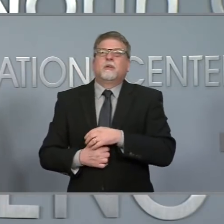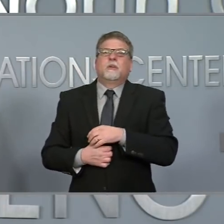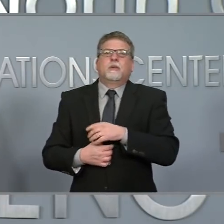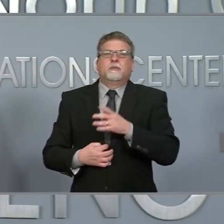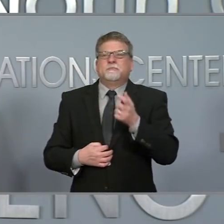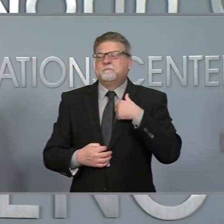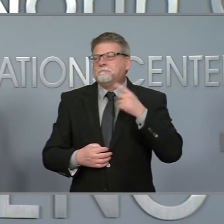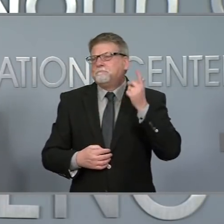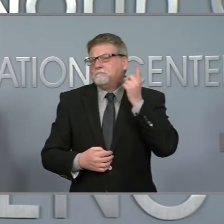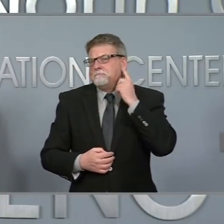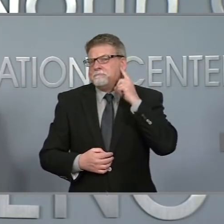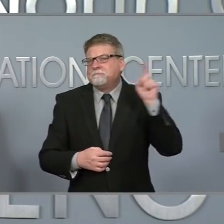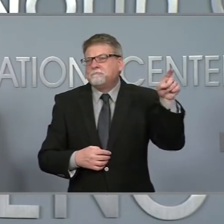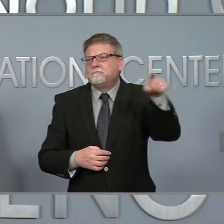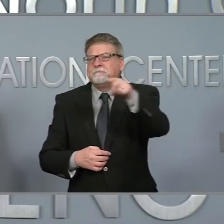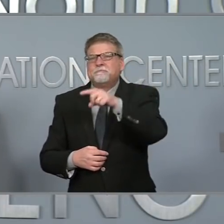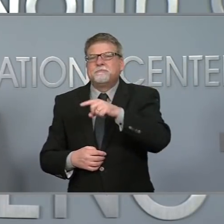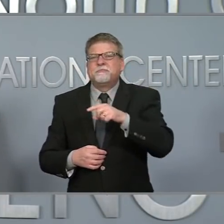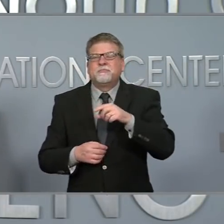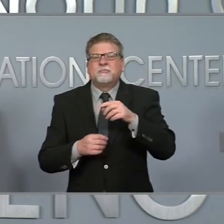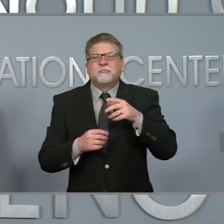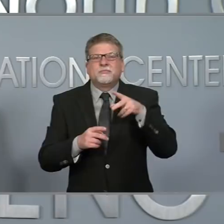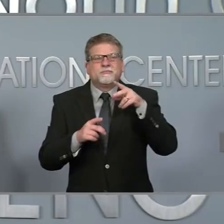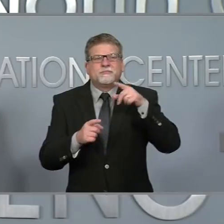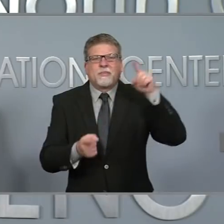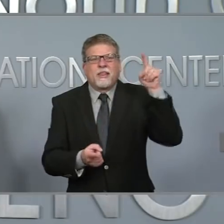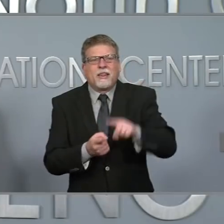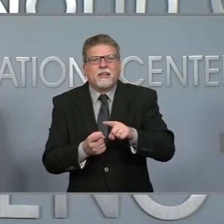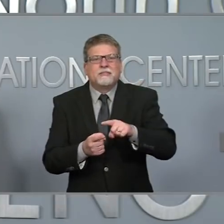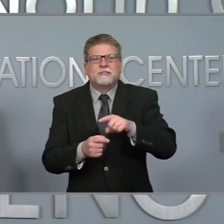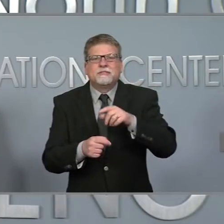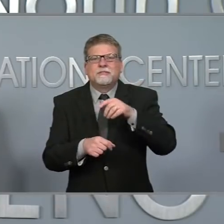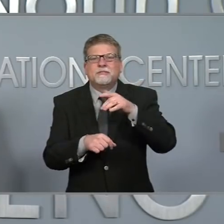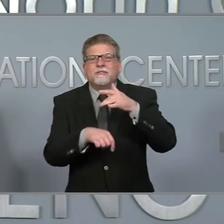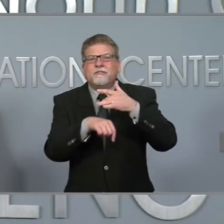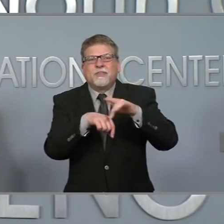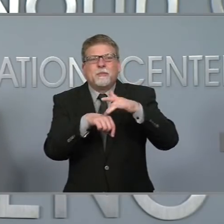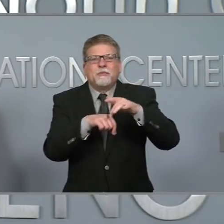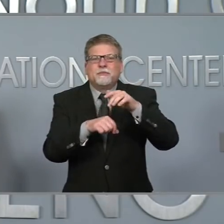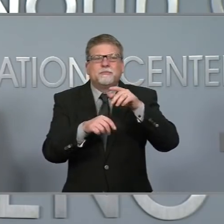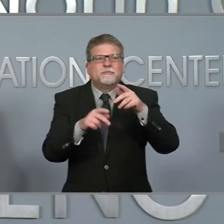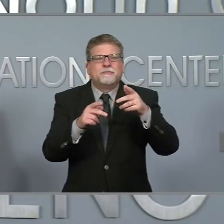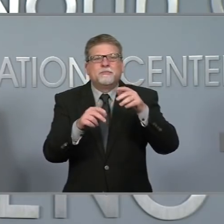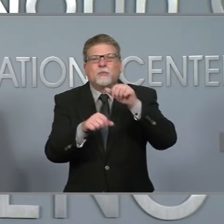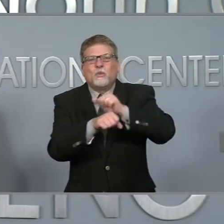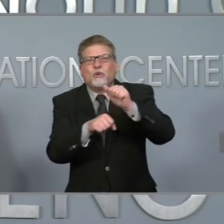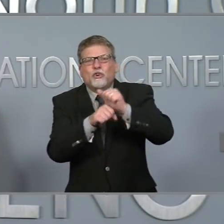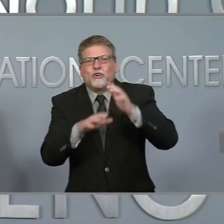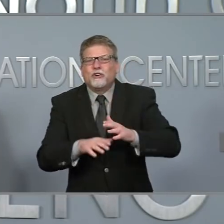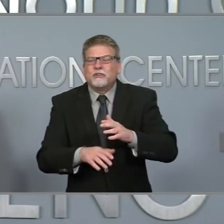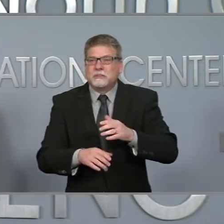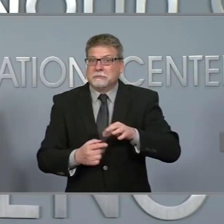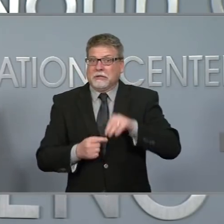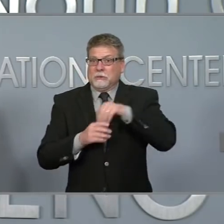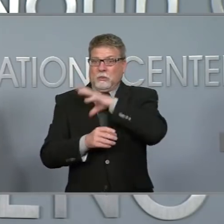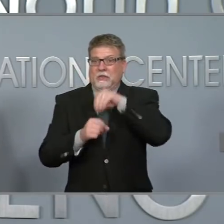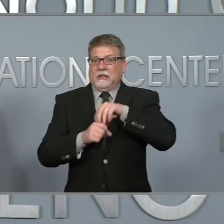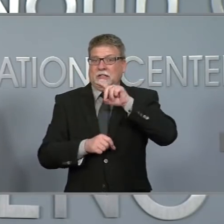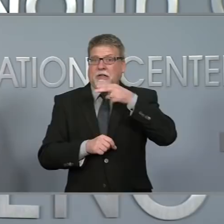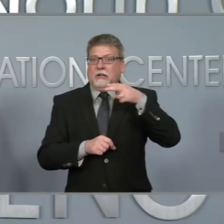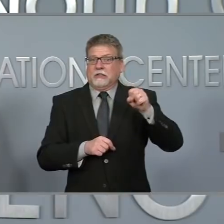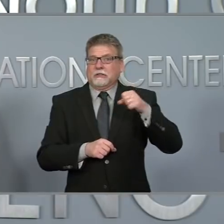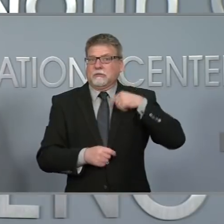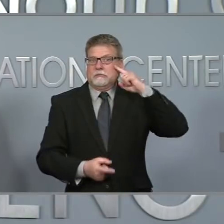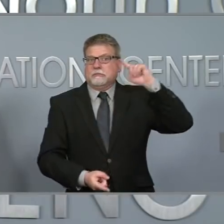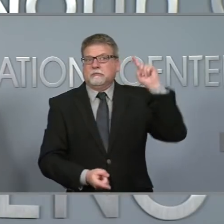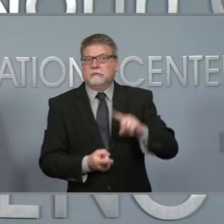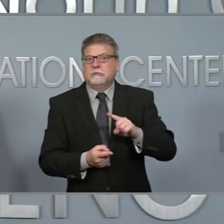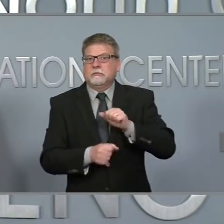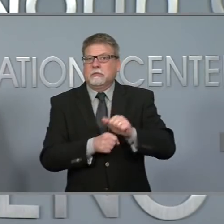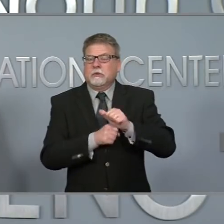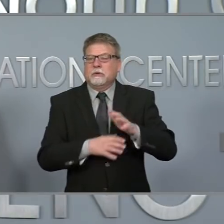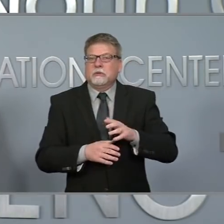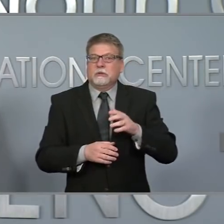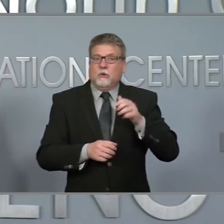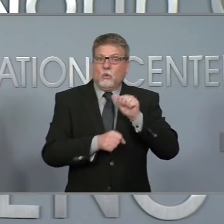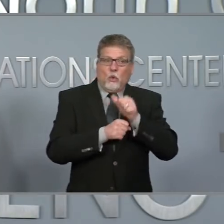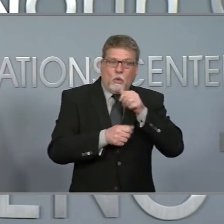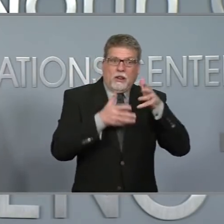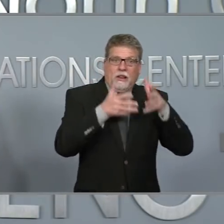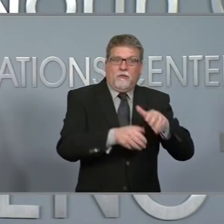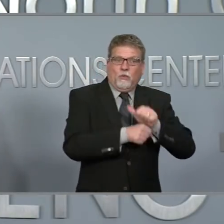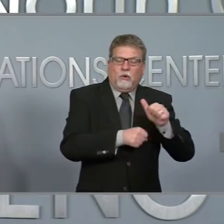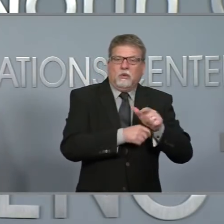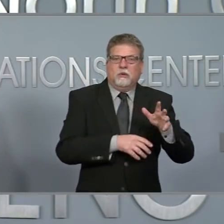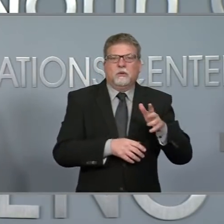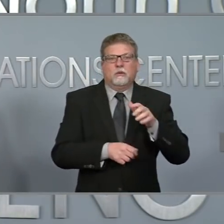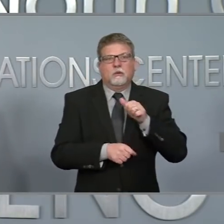recomendamos muchísimo. Esto,